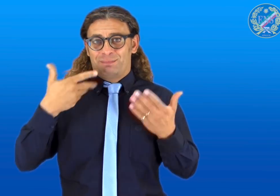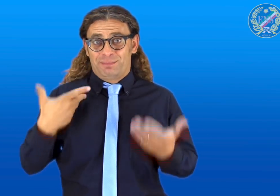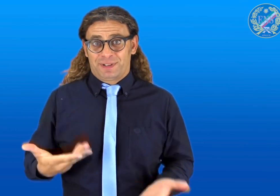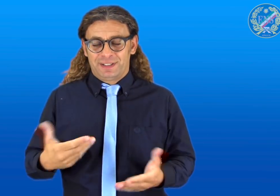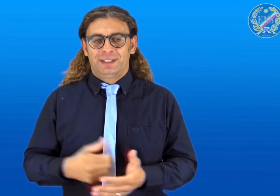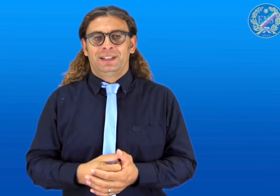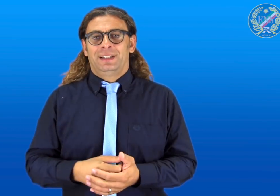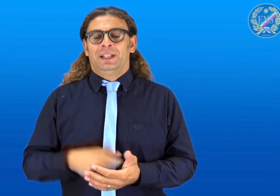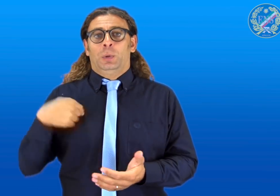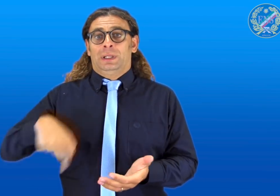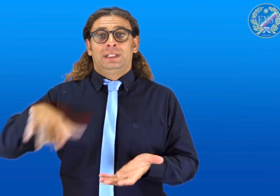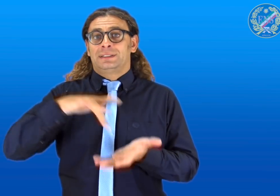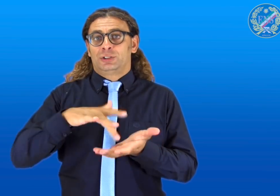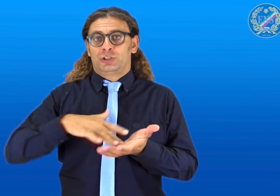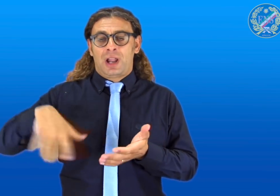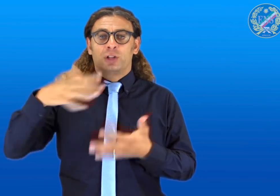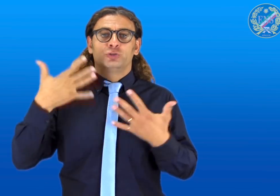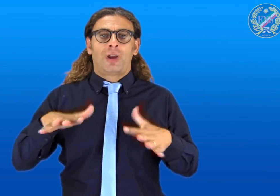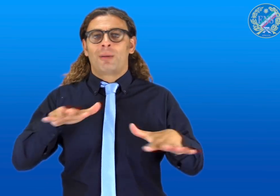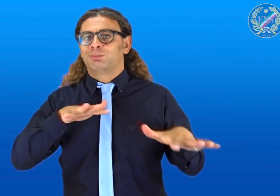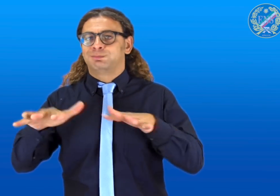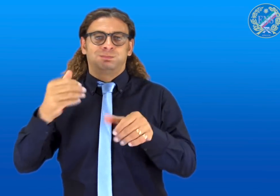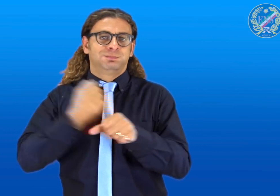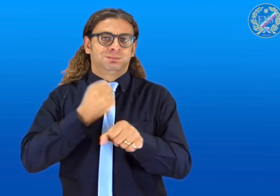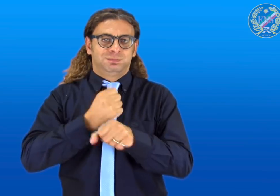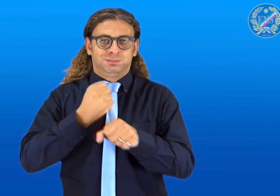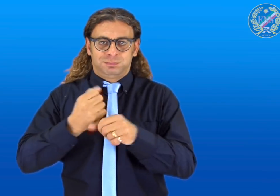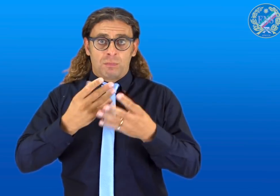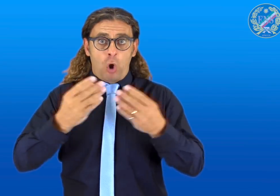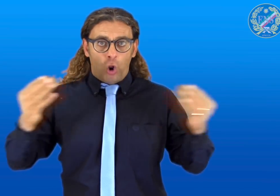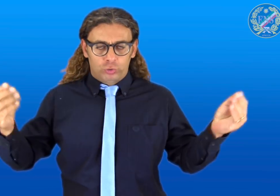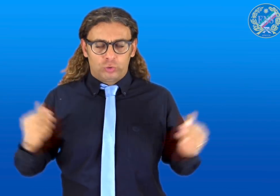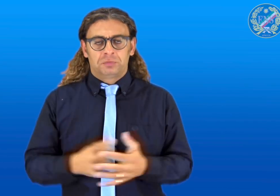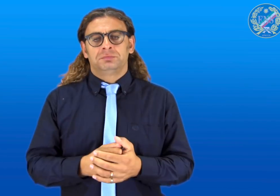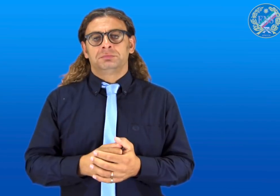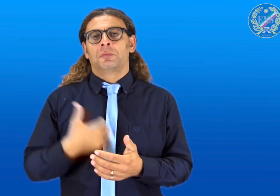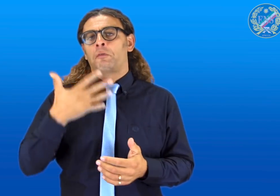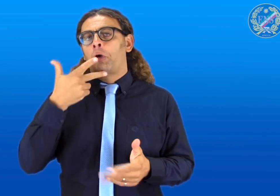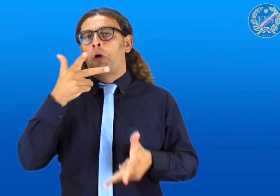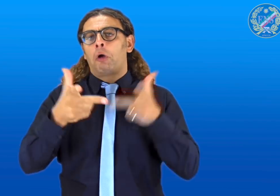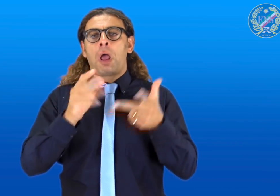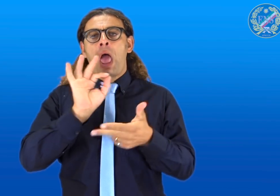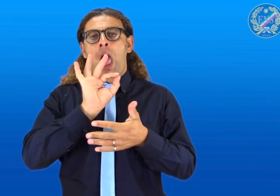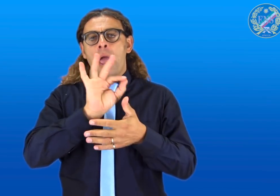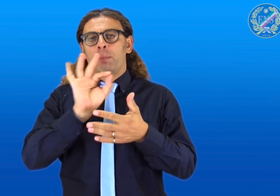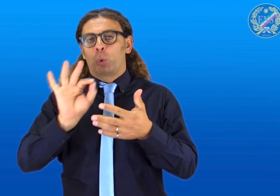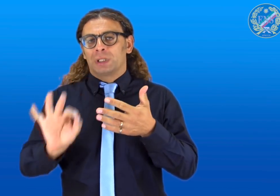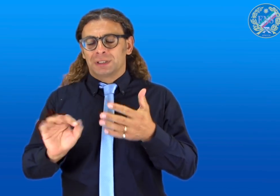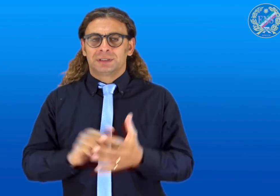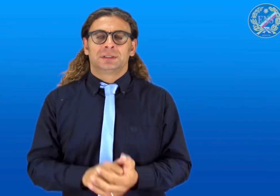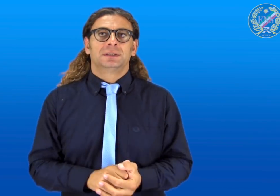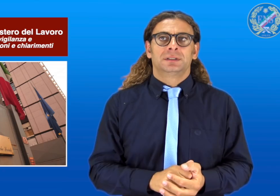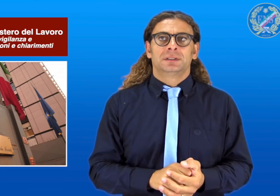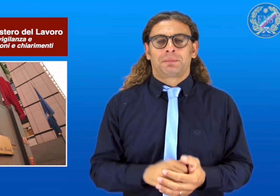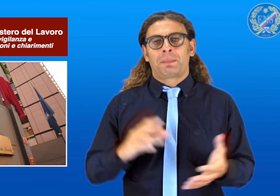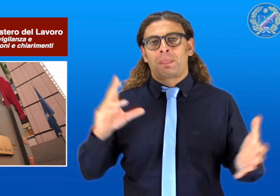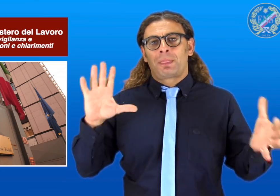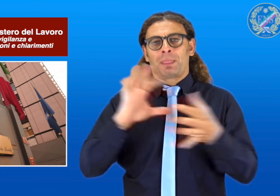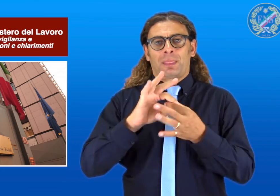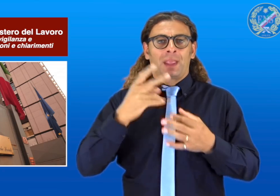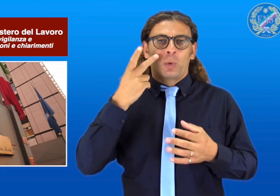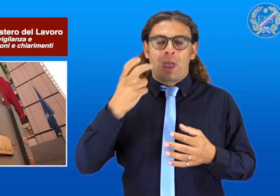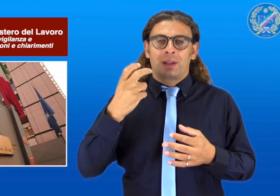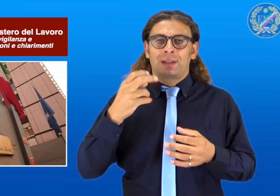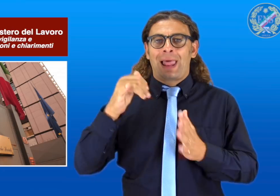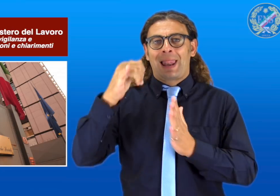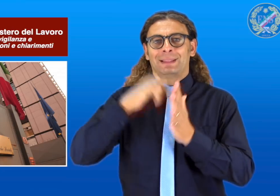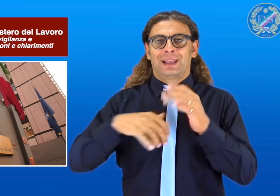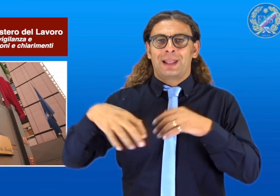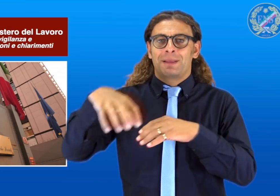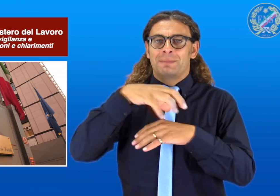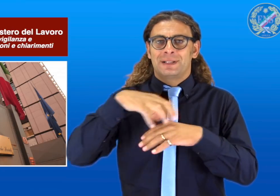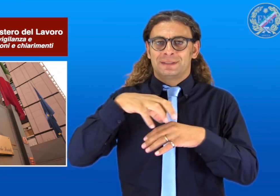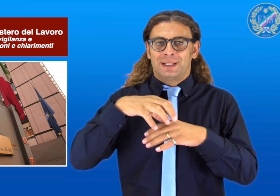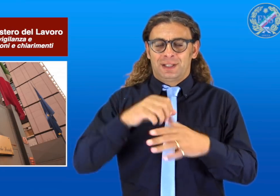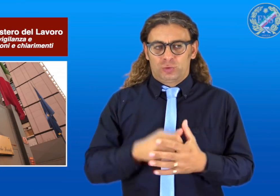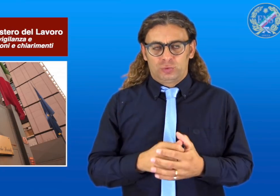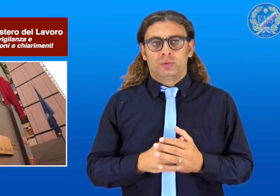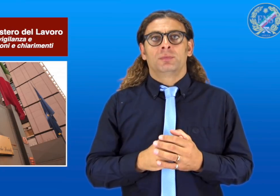qui in Sede Centrale stiamo lavorando molto e voglio darvi alcune informazioni importanti. Primo punto riguarda la lettera del Ministero